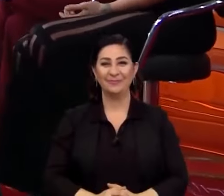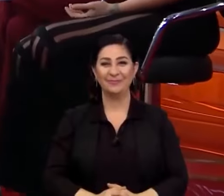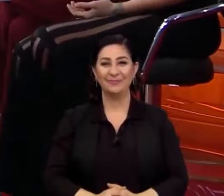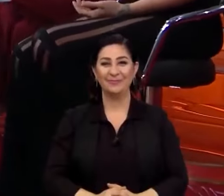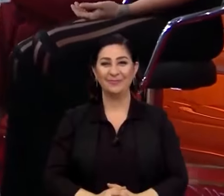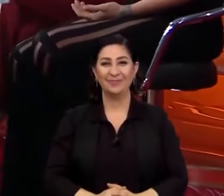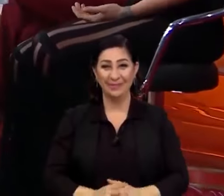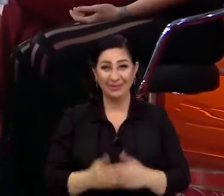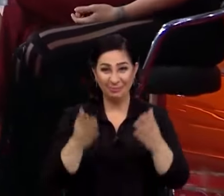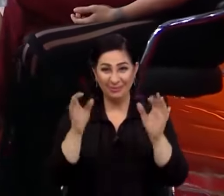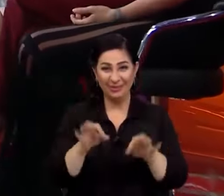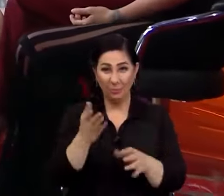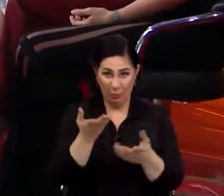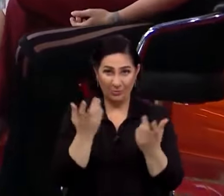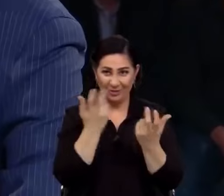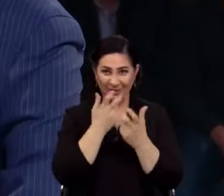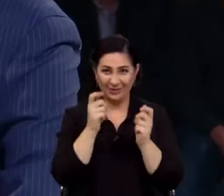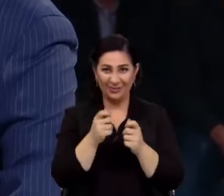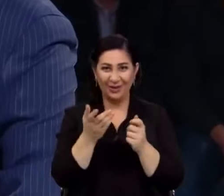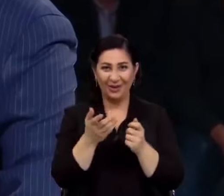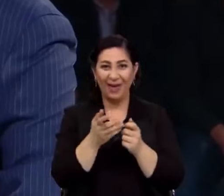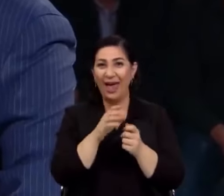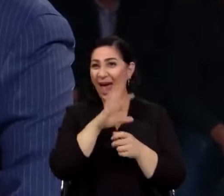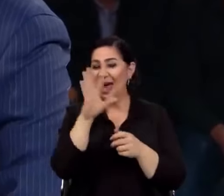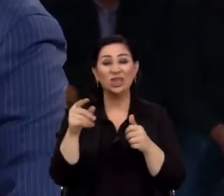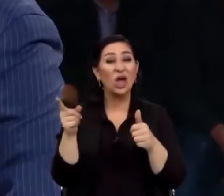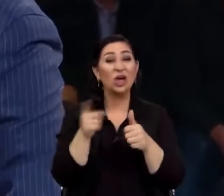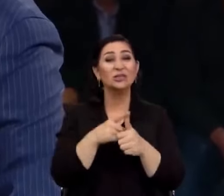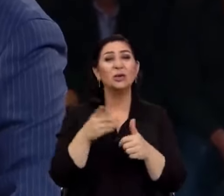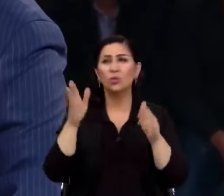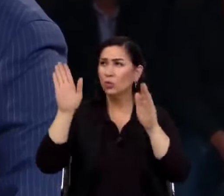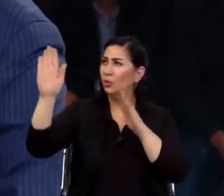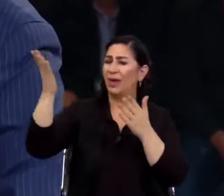hadi böyle mi söylenecek bir K Her şeyden önce şarkı dur ya şarkıya